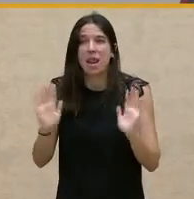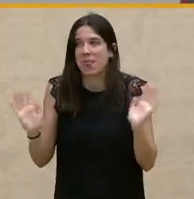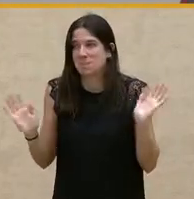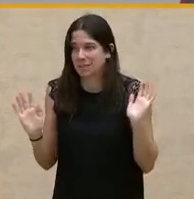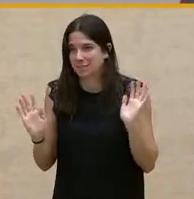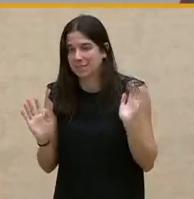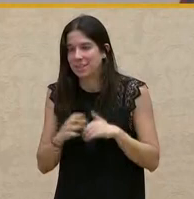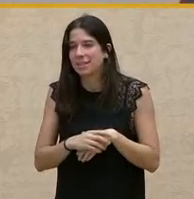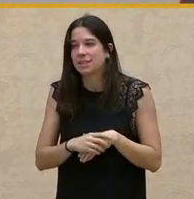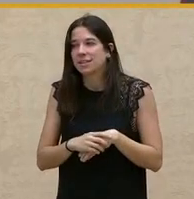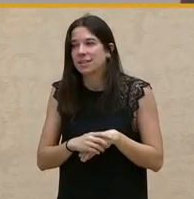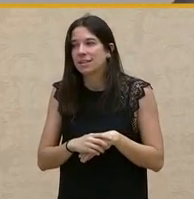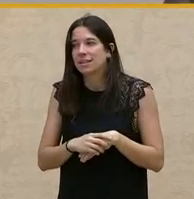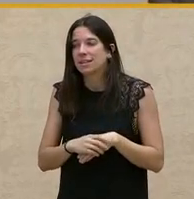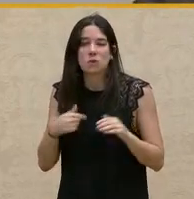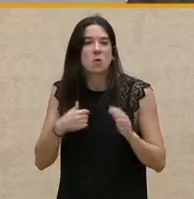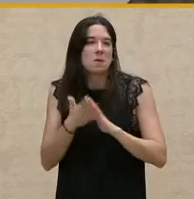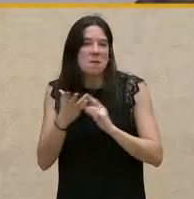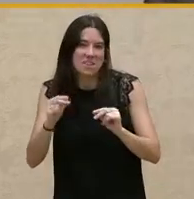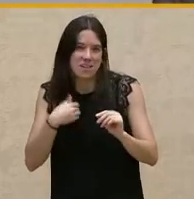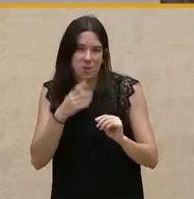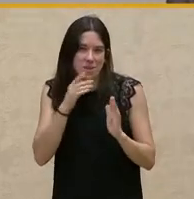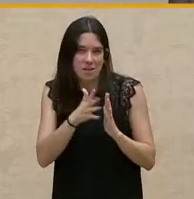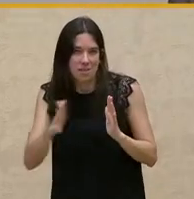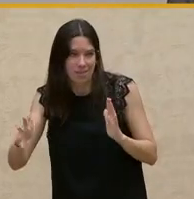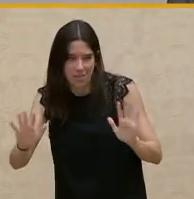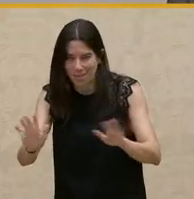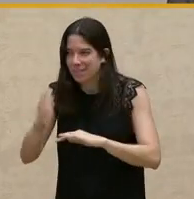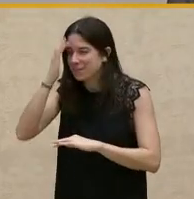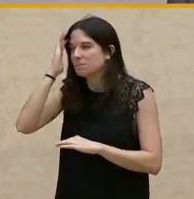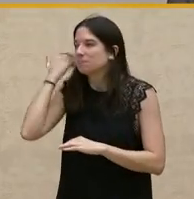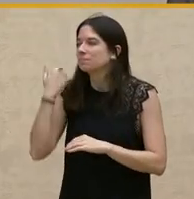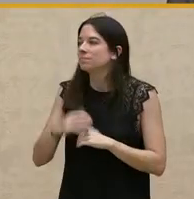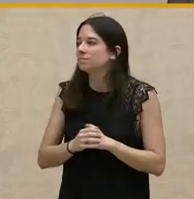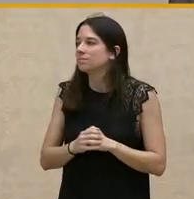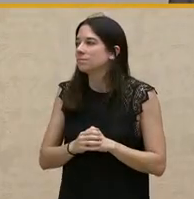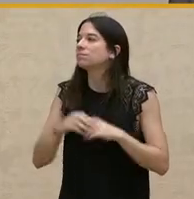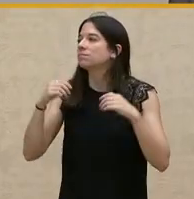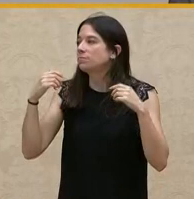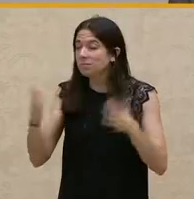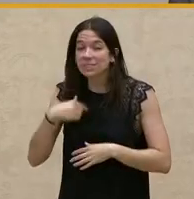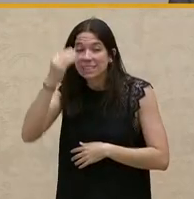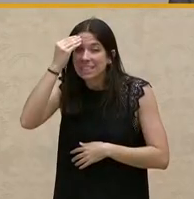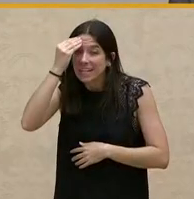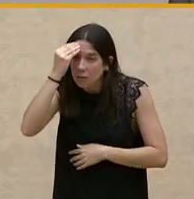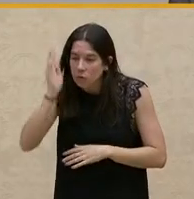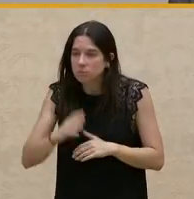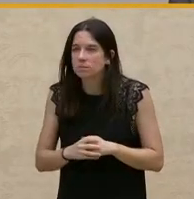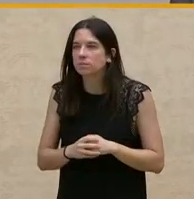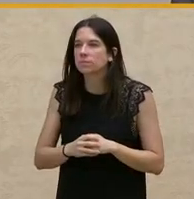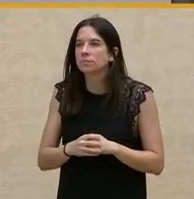la jornada. Entonces ya voy acabando. Entonces, yo creo que, de alguna manera,